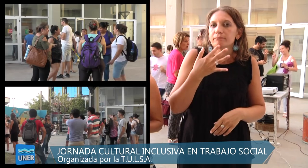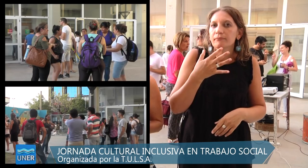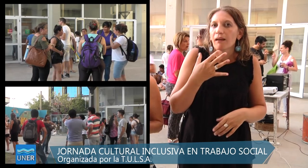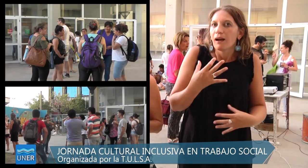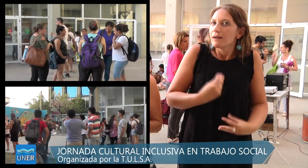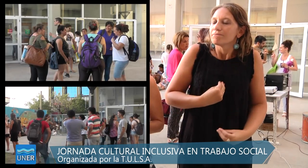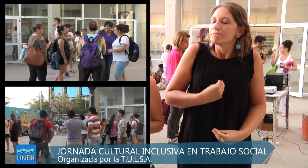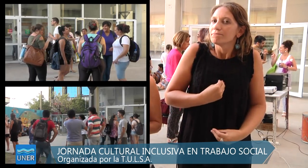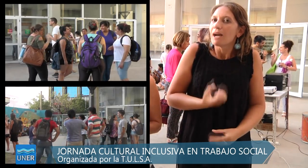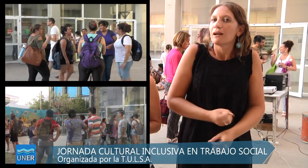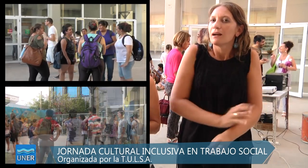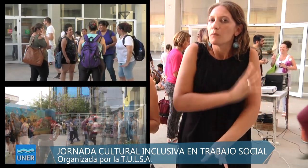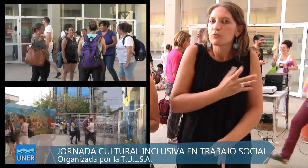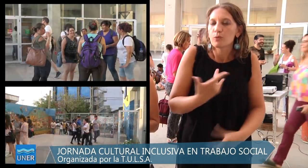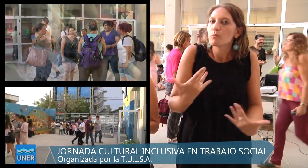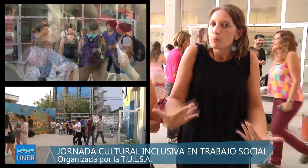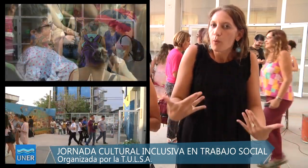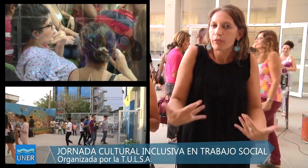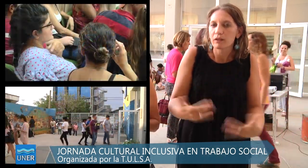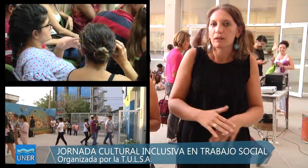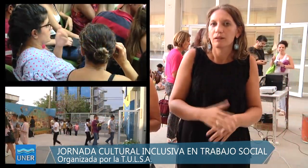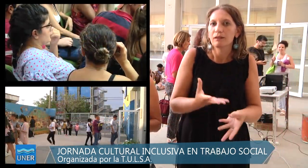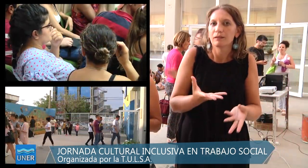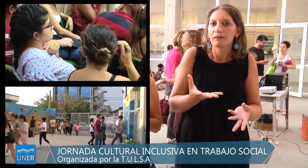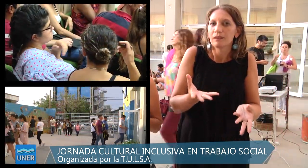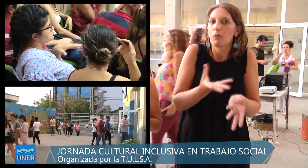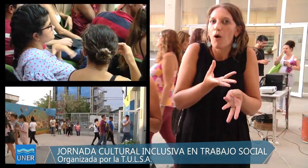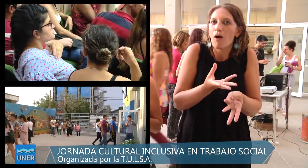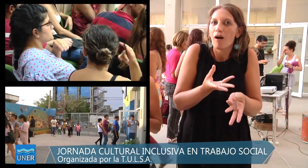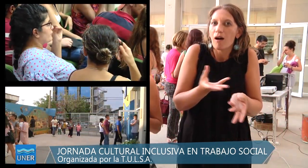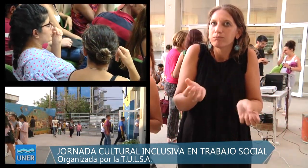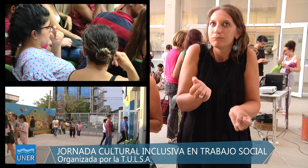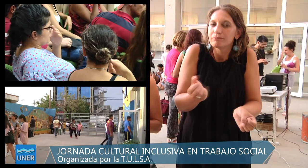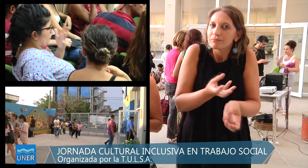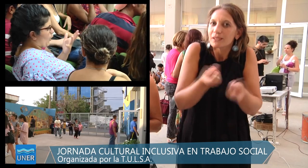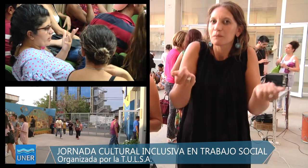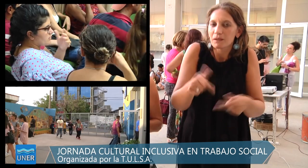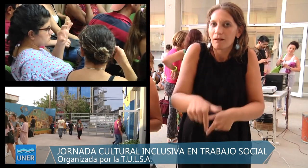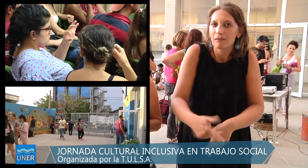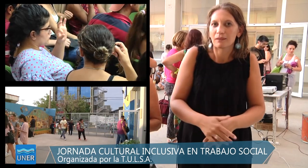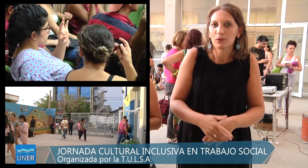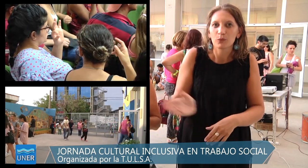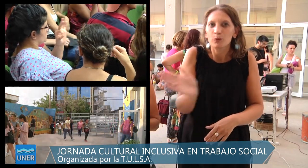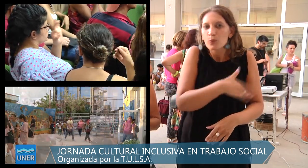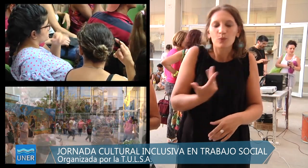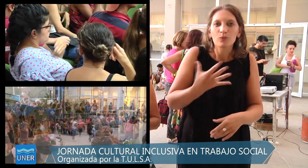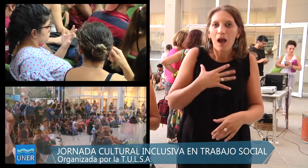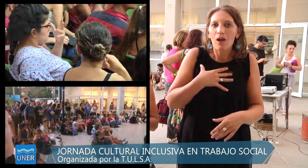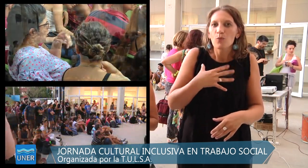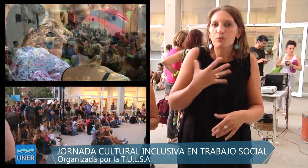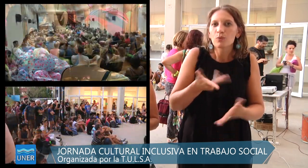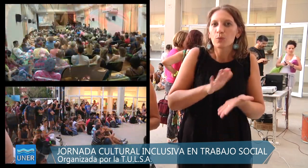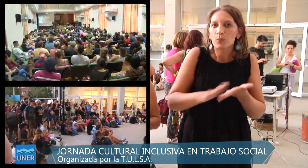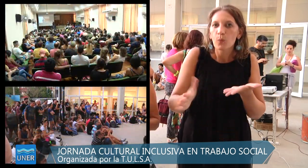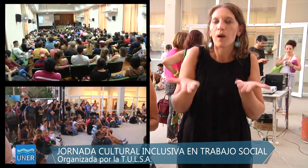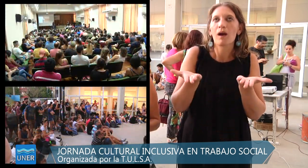es una emoción poder concretar hoy, con la presencia de todos estos estudiantes que comienzan